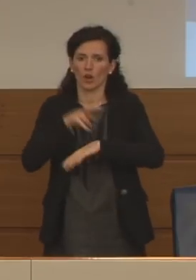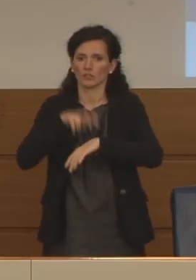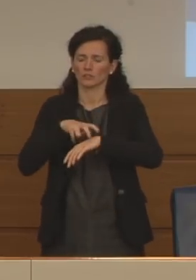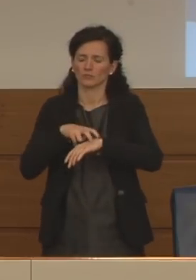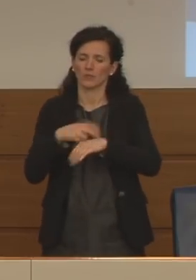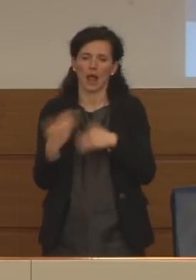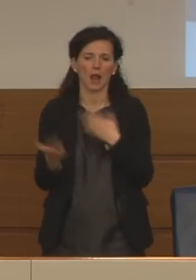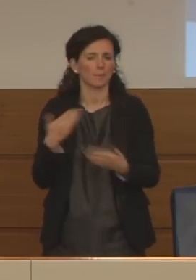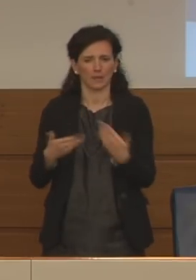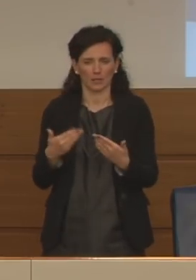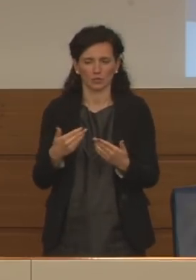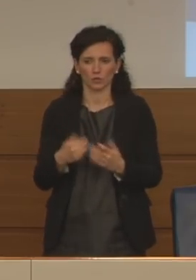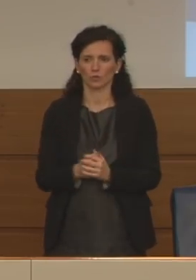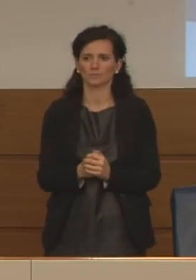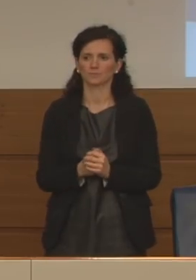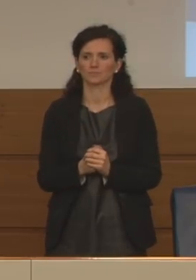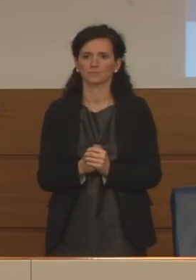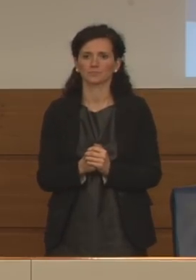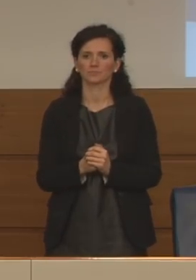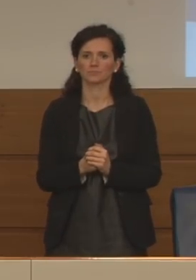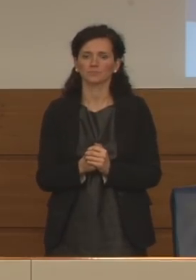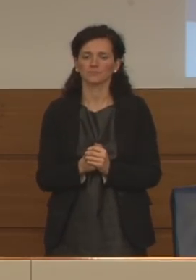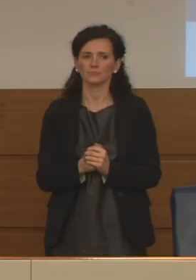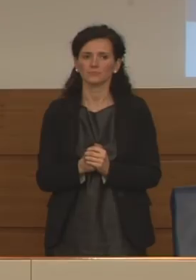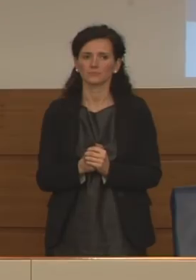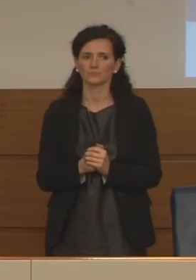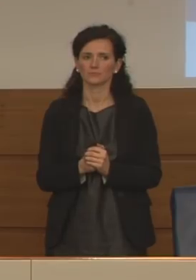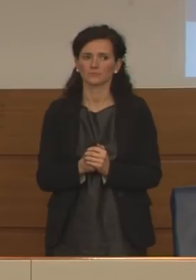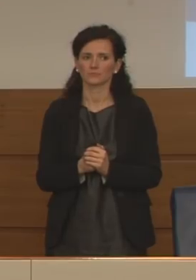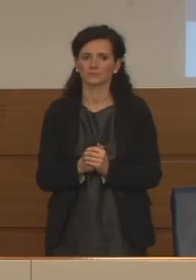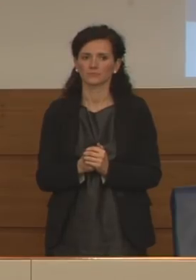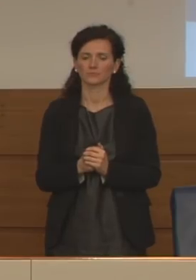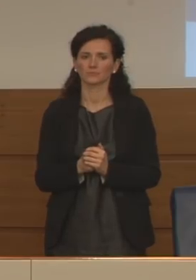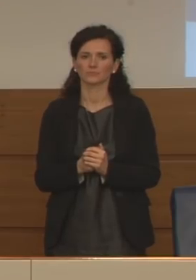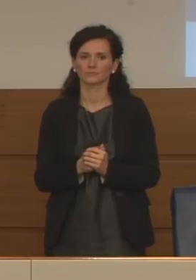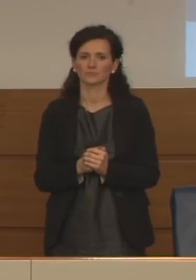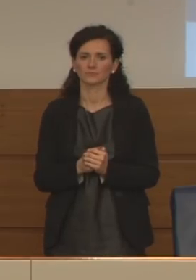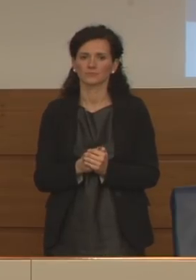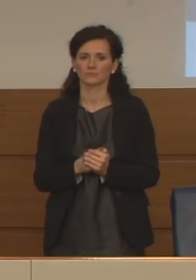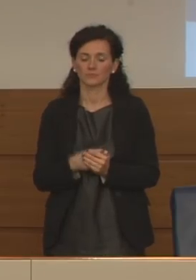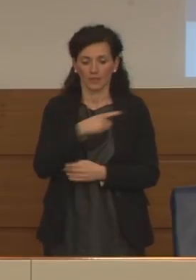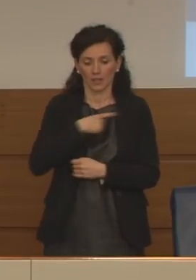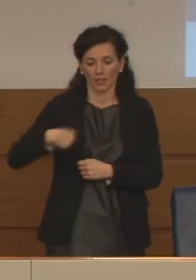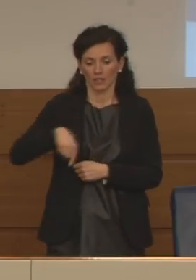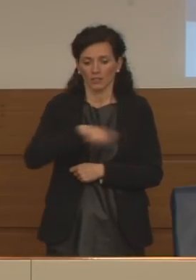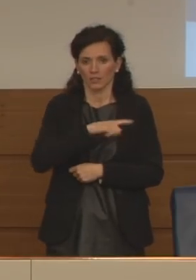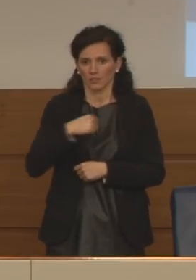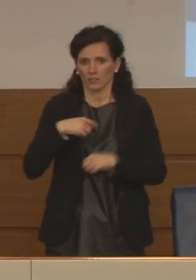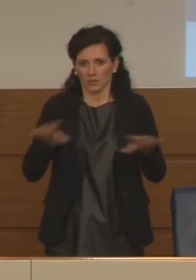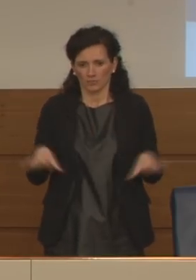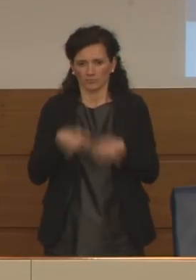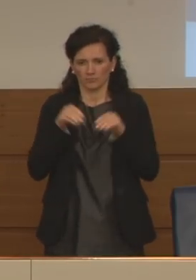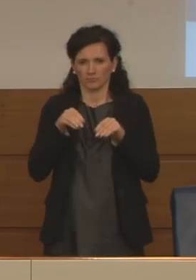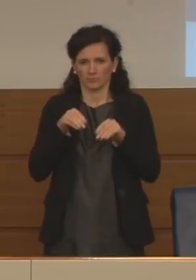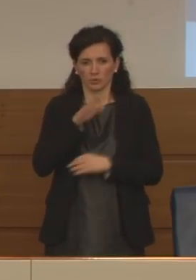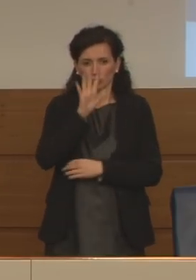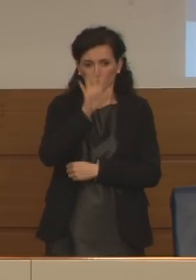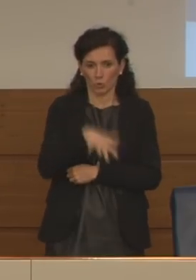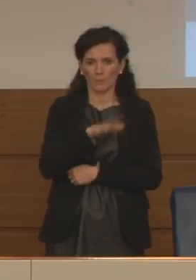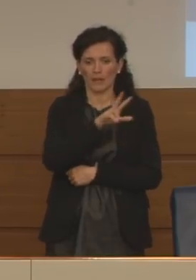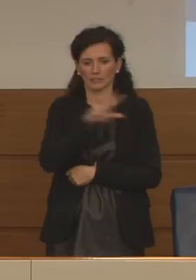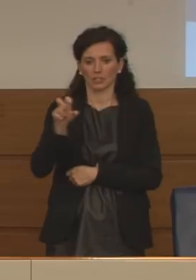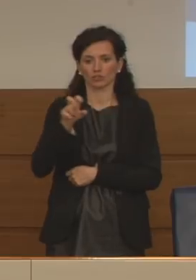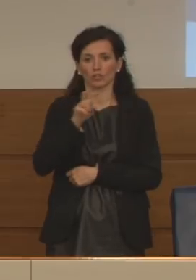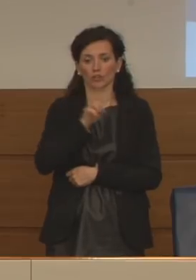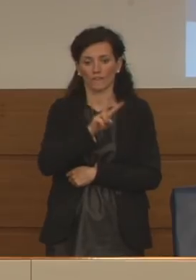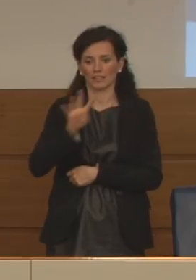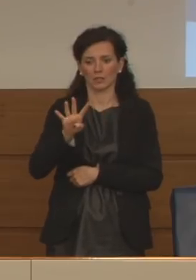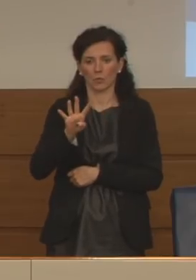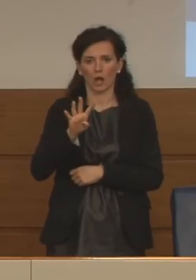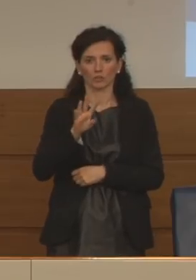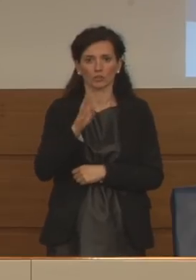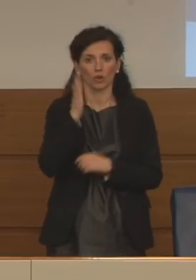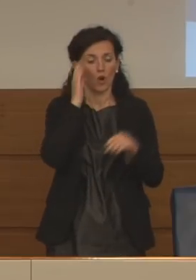Noi siamo partiti con siamo partiti con 5.324 posti terapia intensiva in tutto il